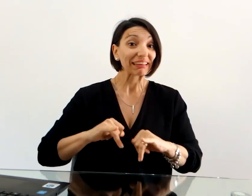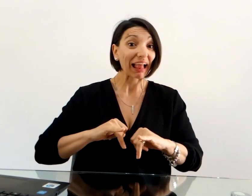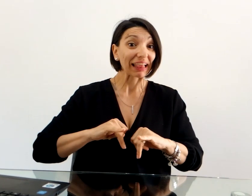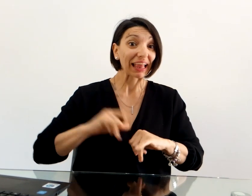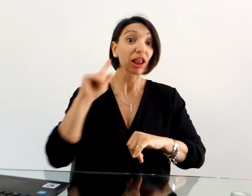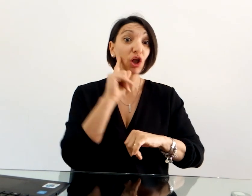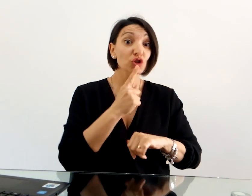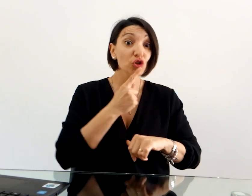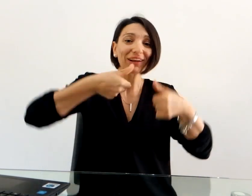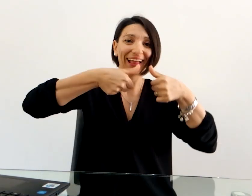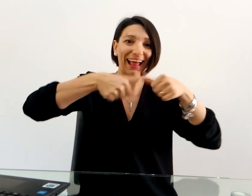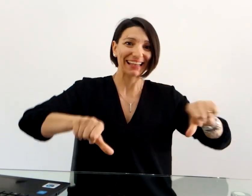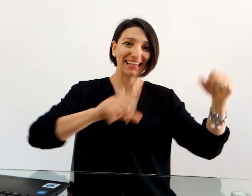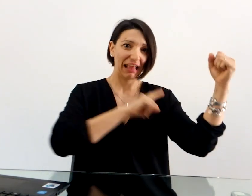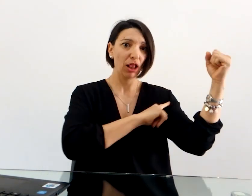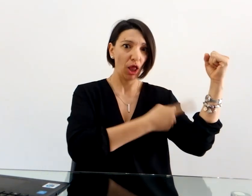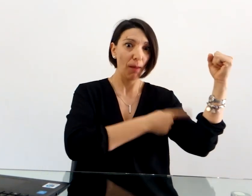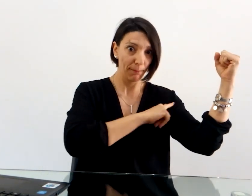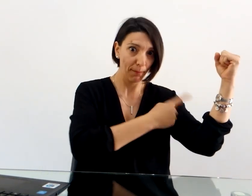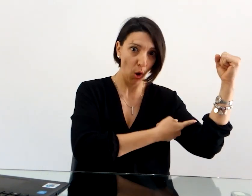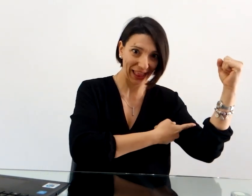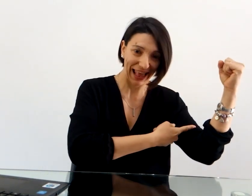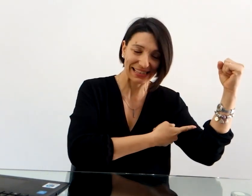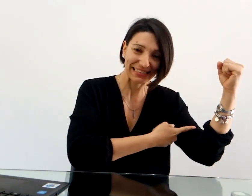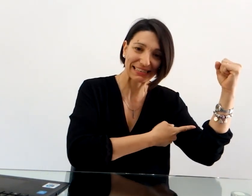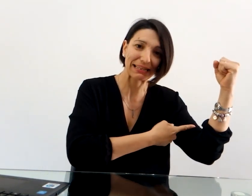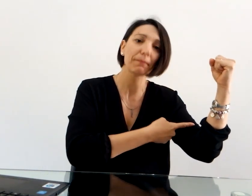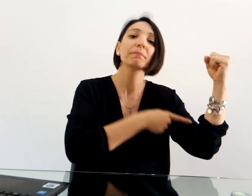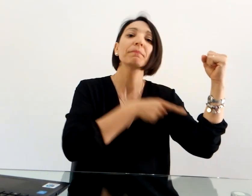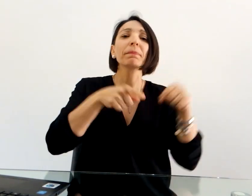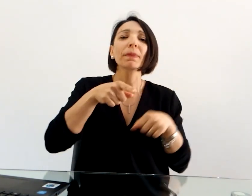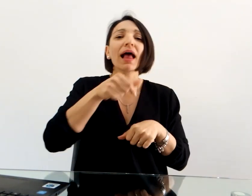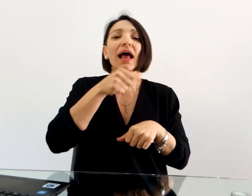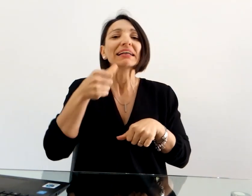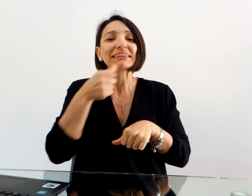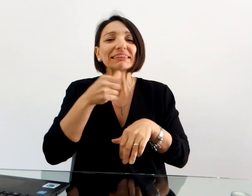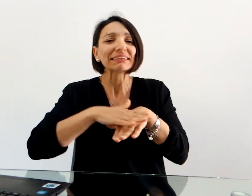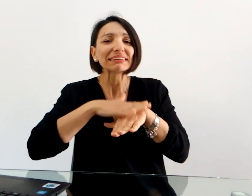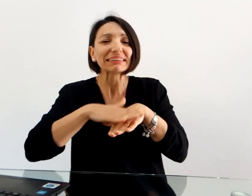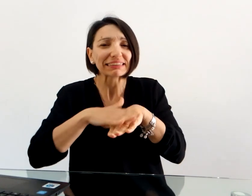è disponibile gratuitamente per tutti i cittadini sordi residenti a Potenza.